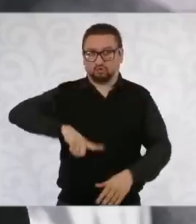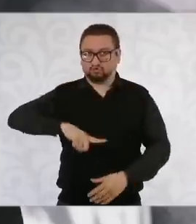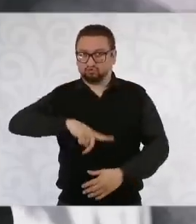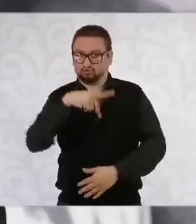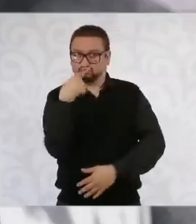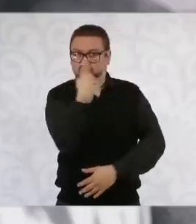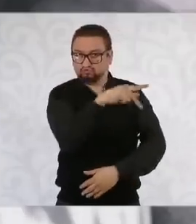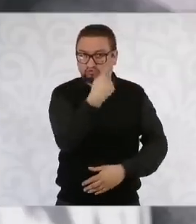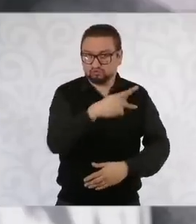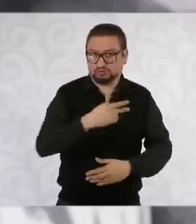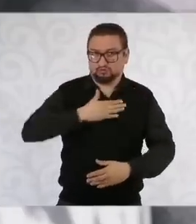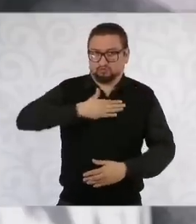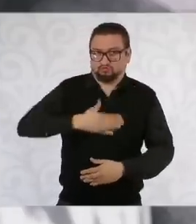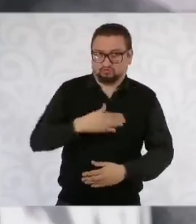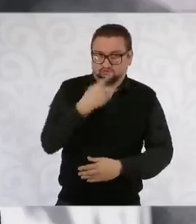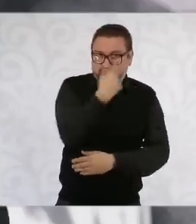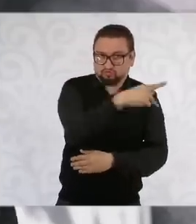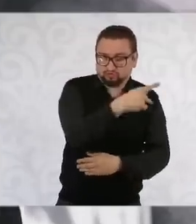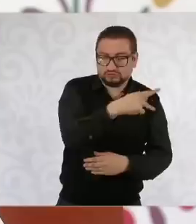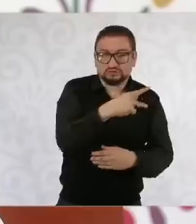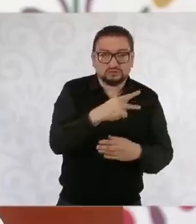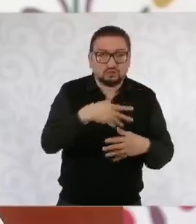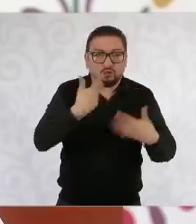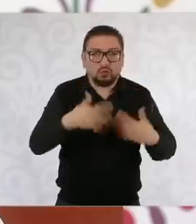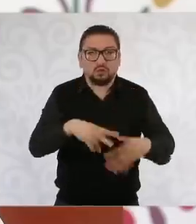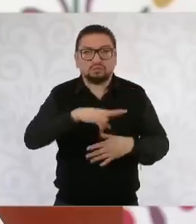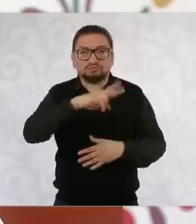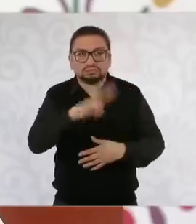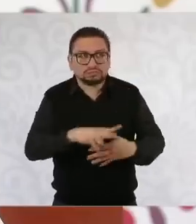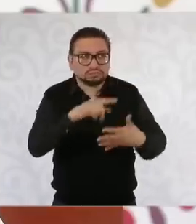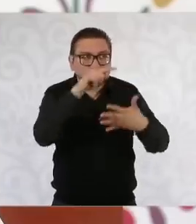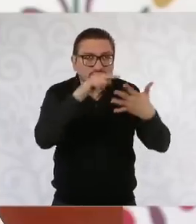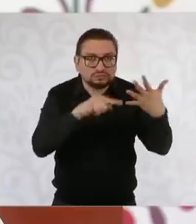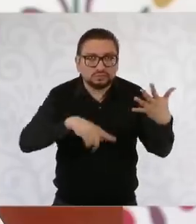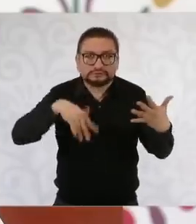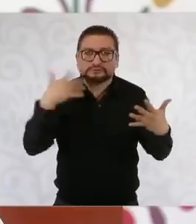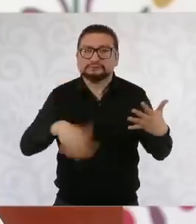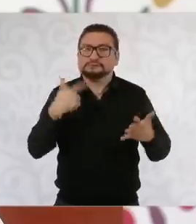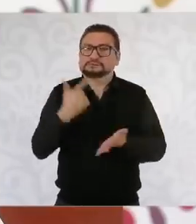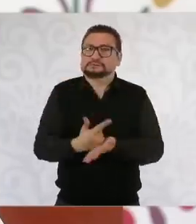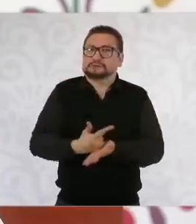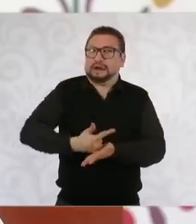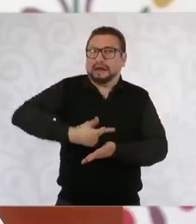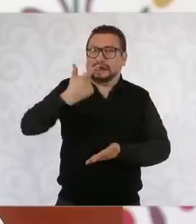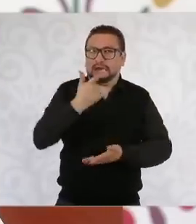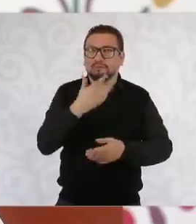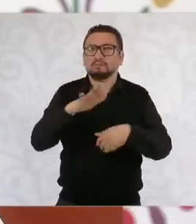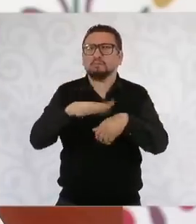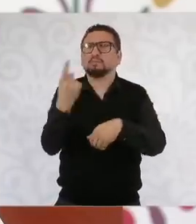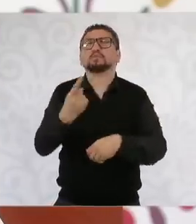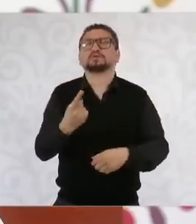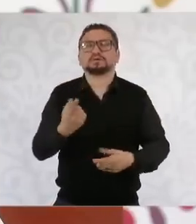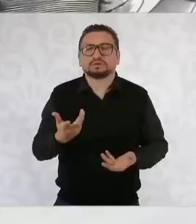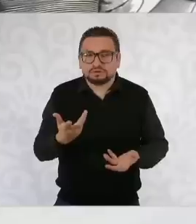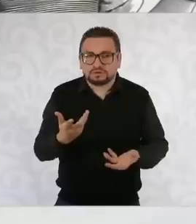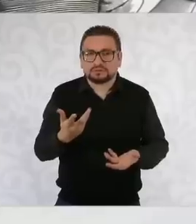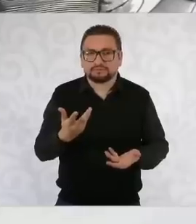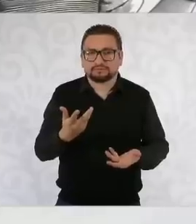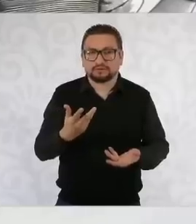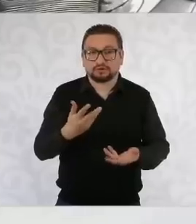departamento de justicia son verdaderamente muy graves por una razón muy sencilla toda la fuerza